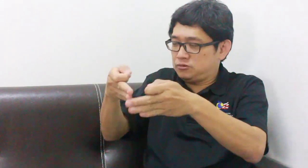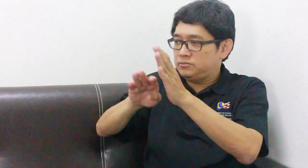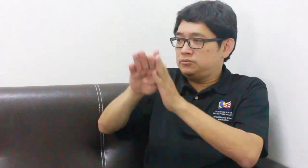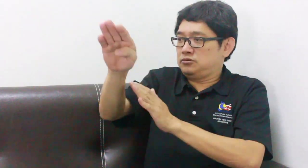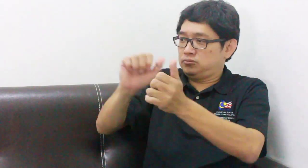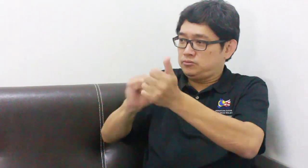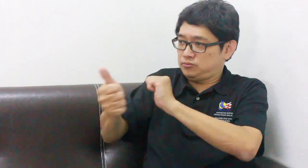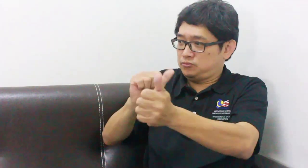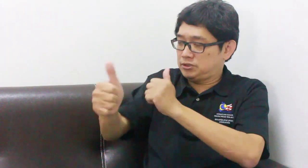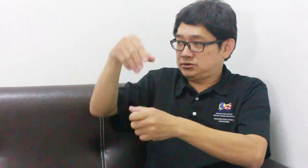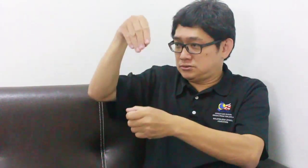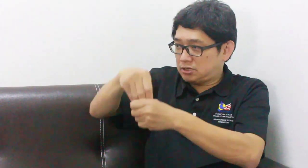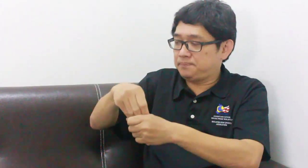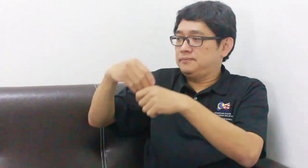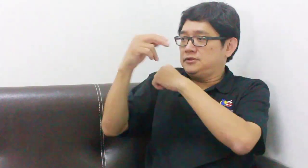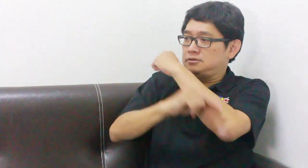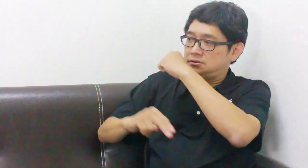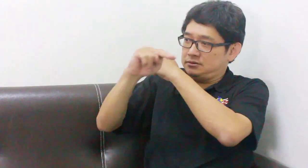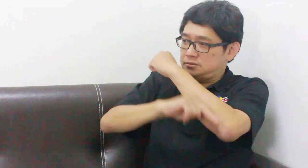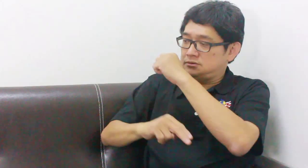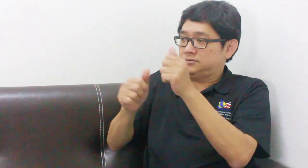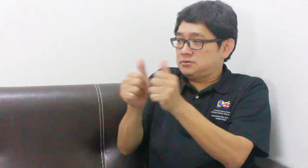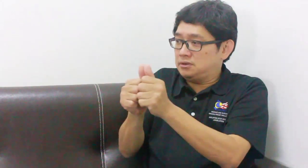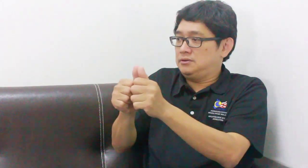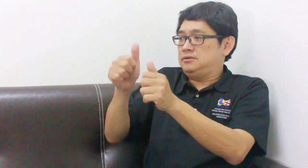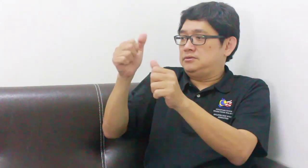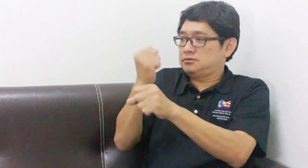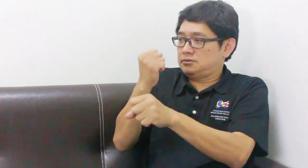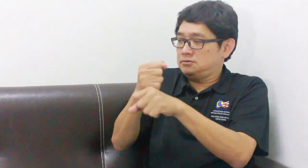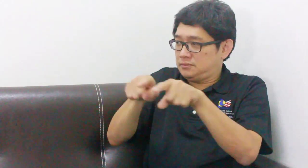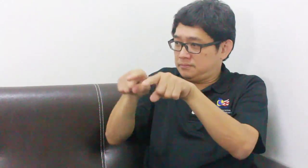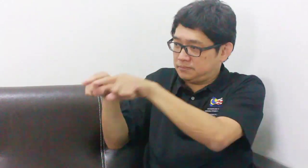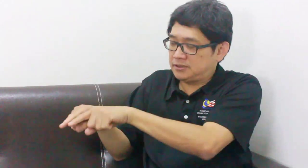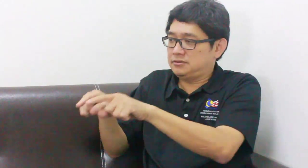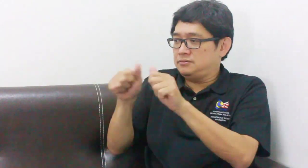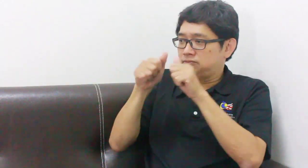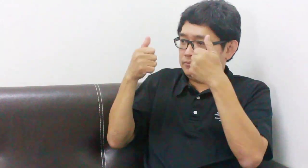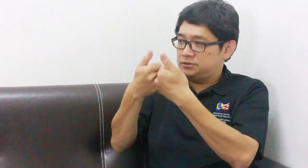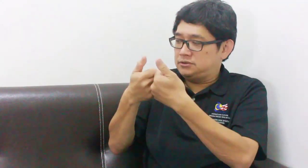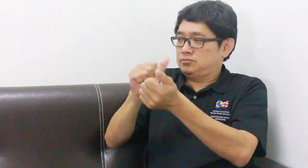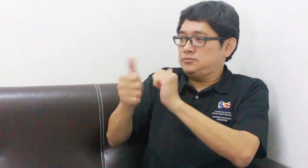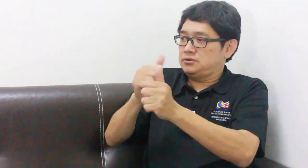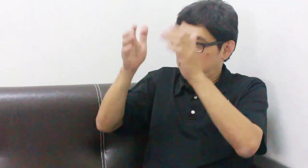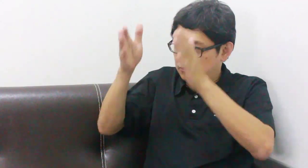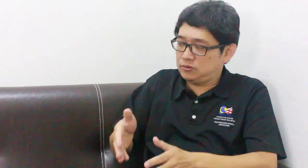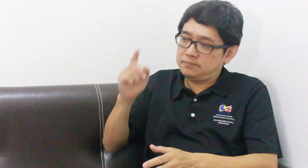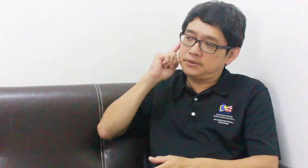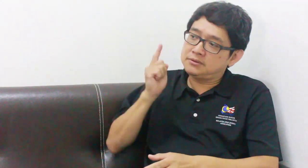..lebih dalam hal pembangunan sukan dalam negeri dan berkerjasama dengan..